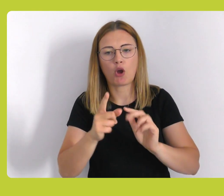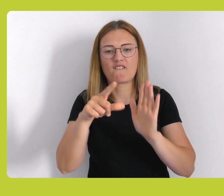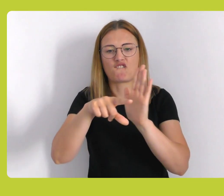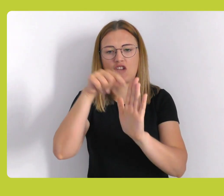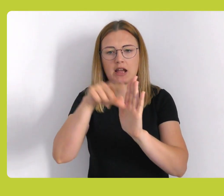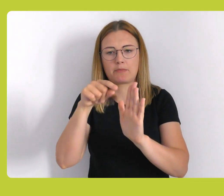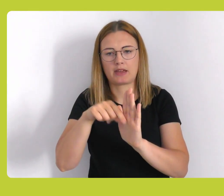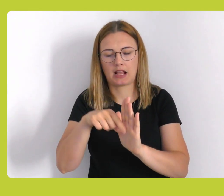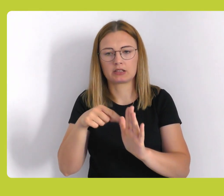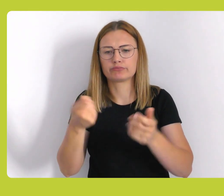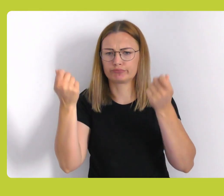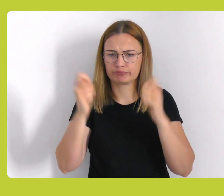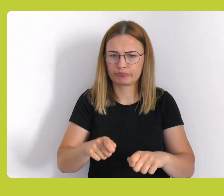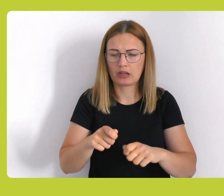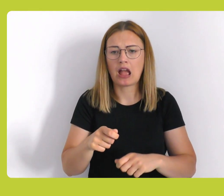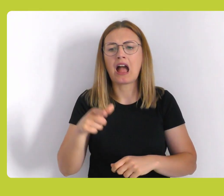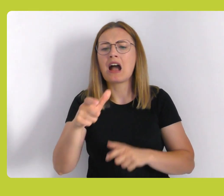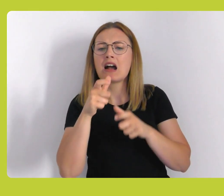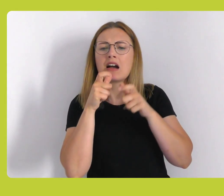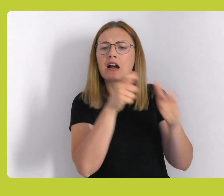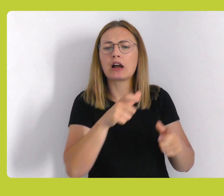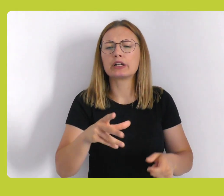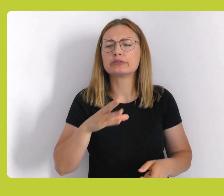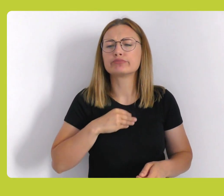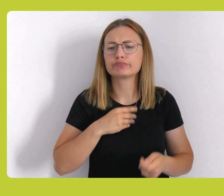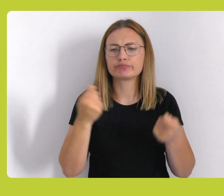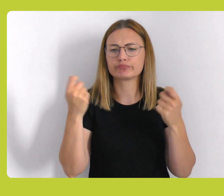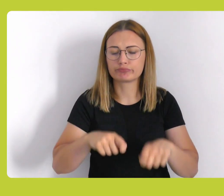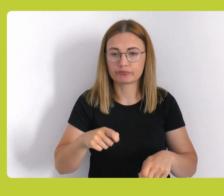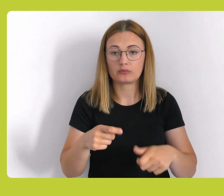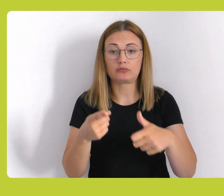Możesz zablokować: